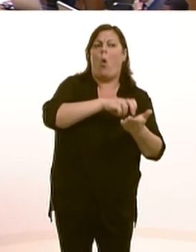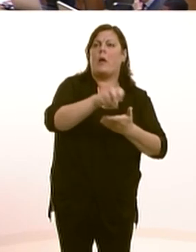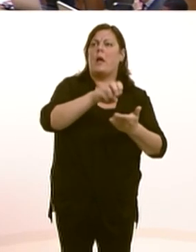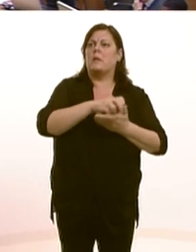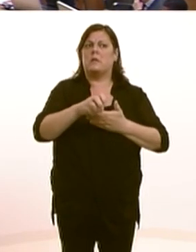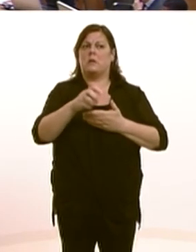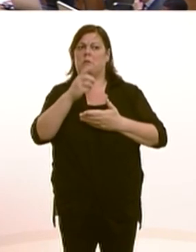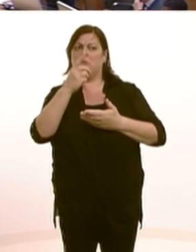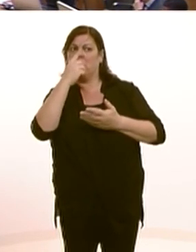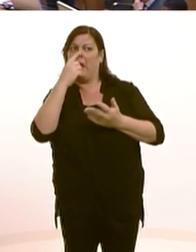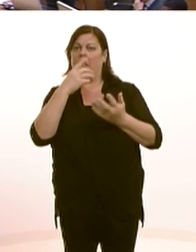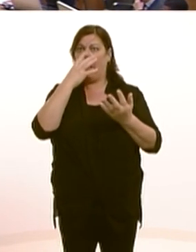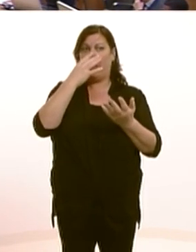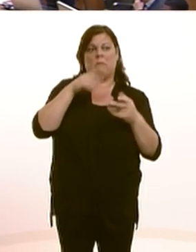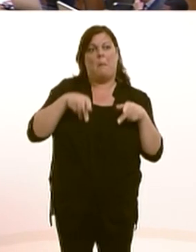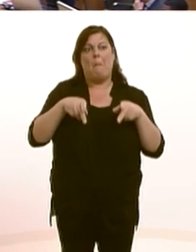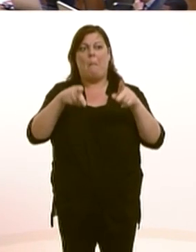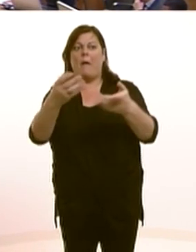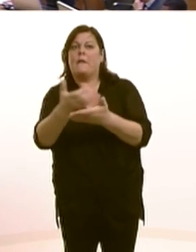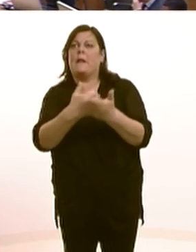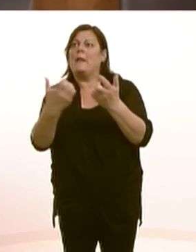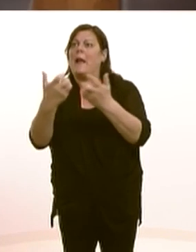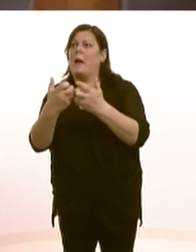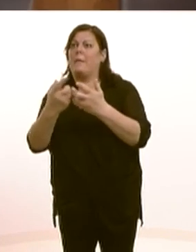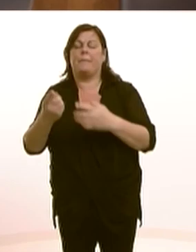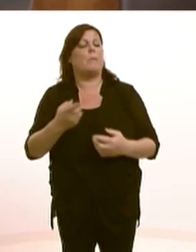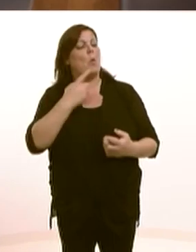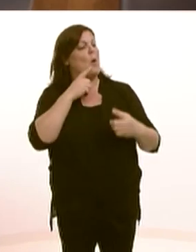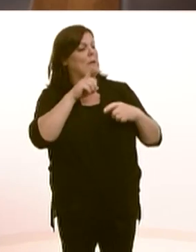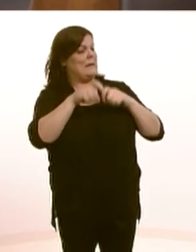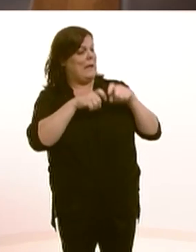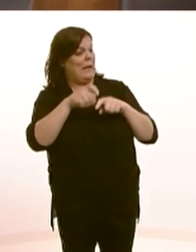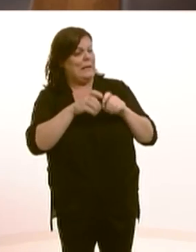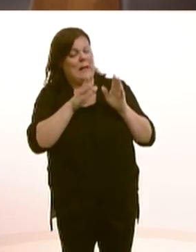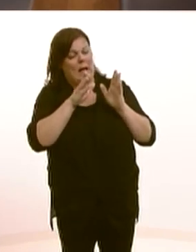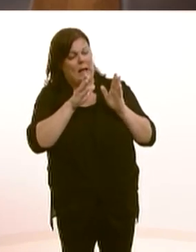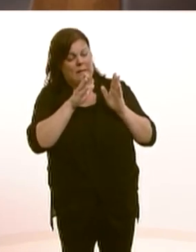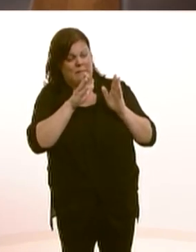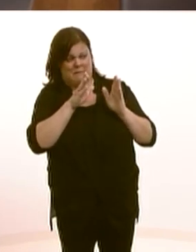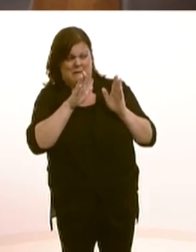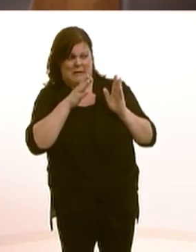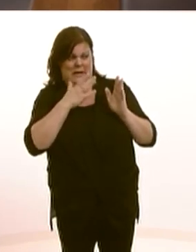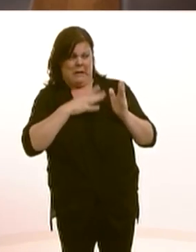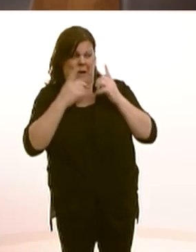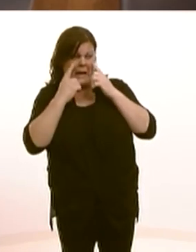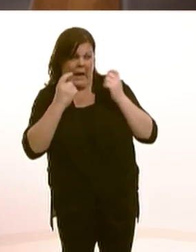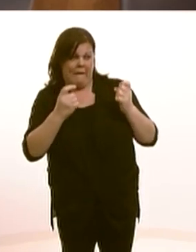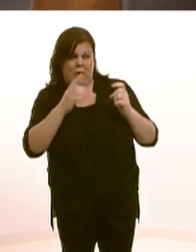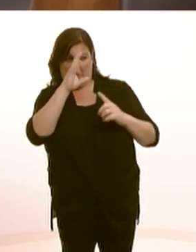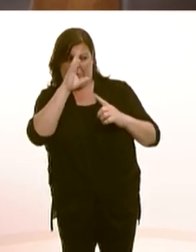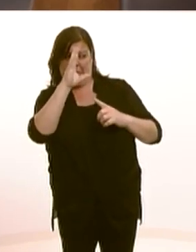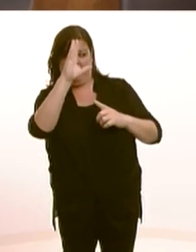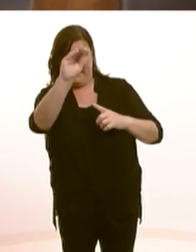Carwyn Jones: Wel, mae yna ddyletswydd ar feicwyr i sicrhau nad ydyn nhwín teithioín rhy gyflym lle bydden nhwín bwrw rhywun. Wel, wrth gwrs, wedi hynny, byddai bai arnyn nhw.